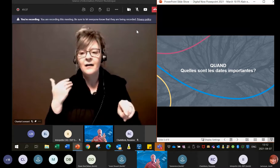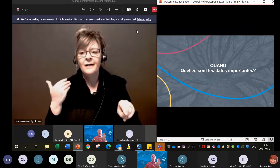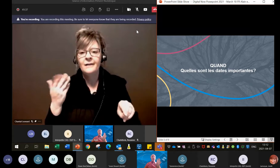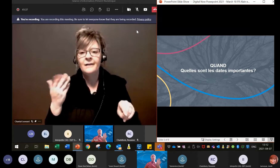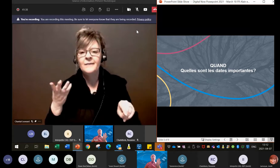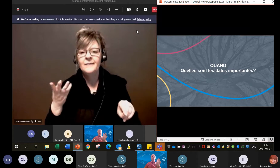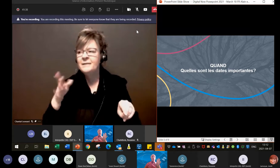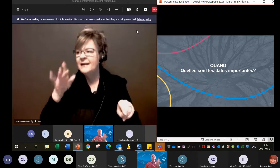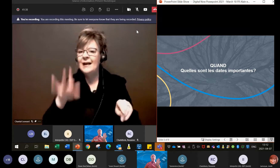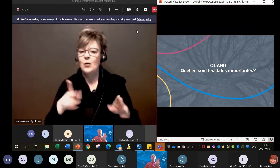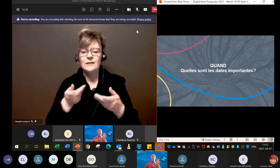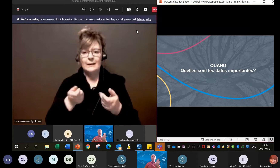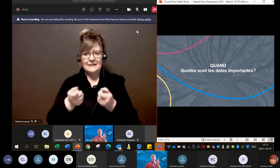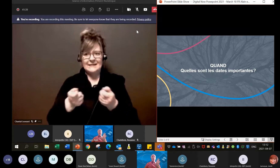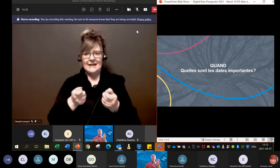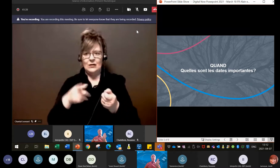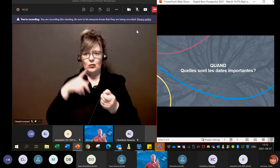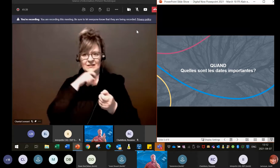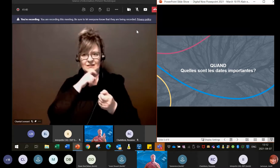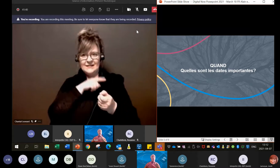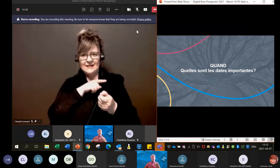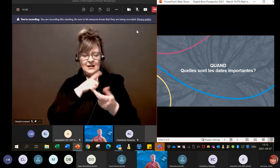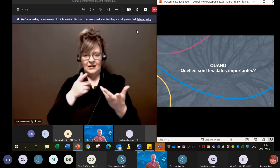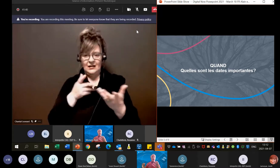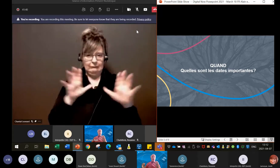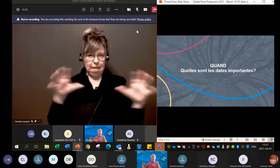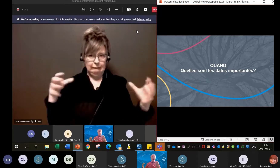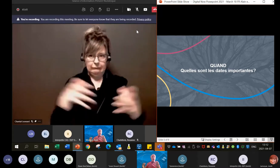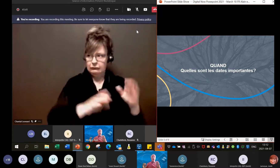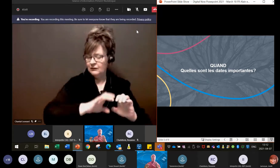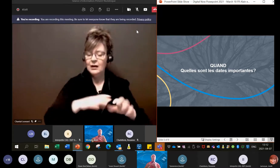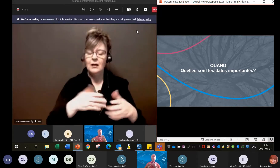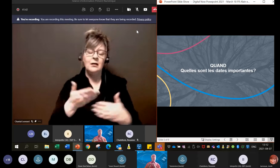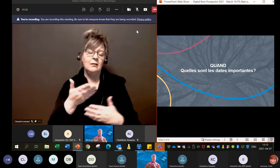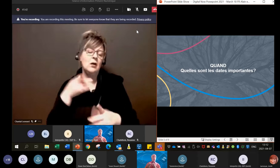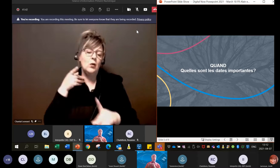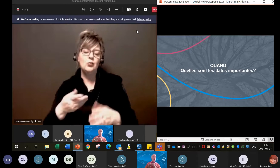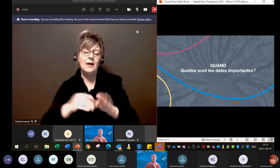administratives, pour permettre d’évaluer